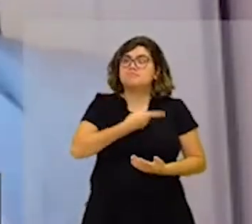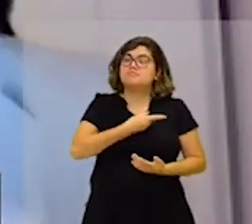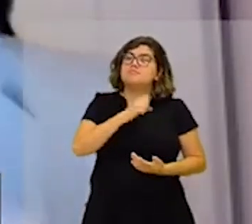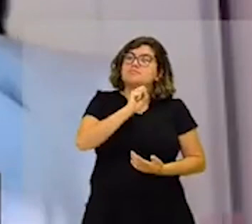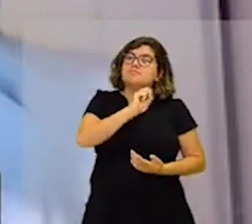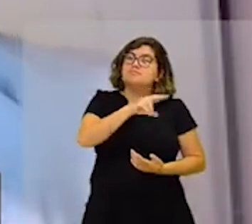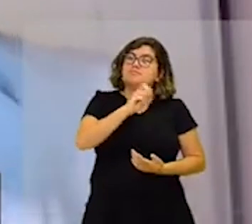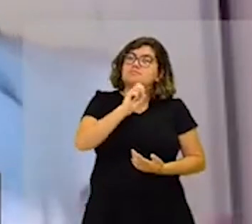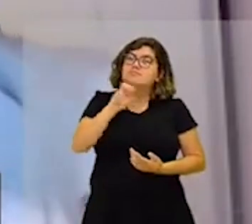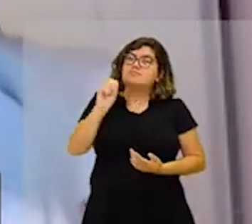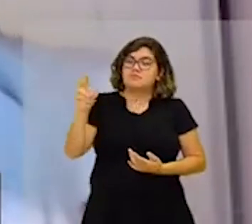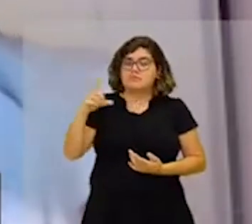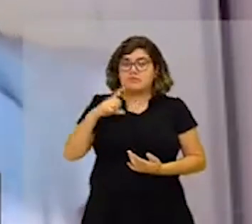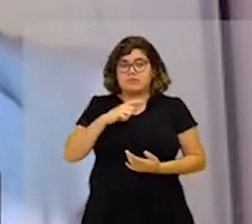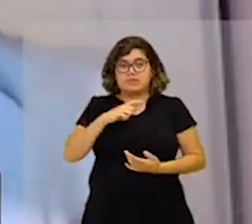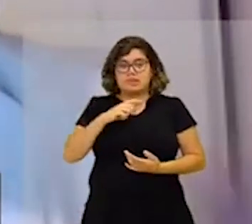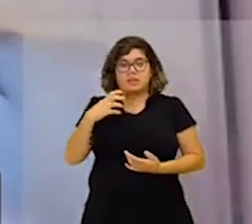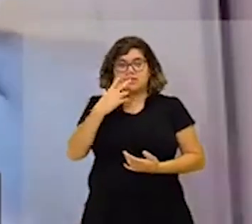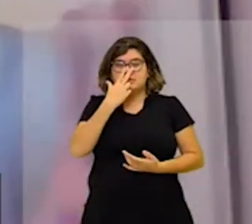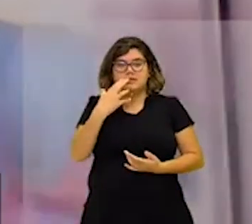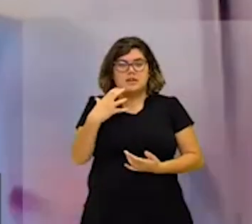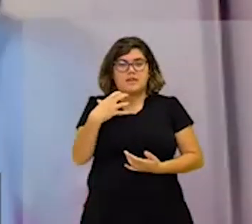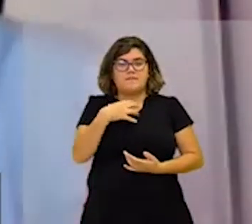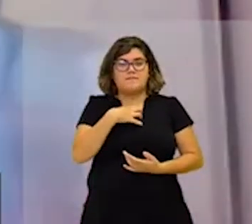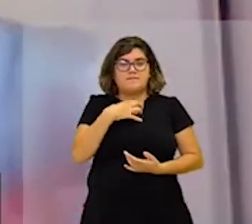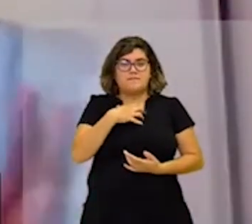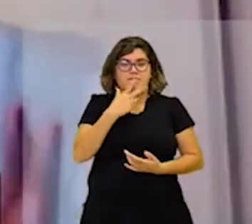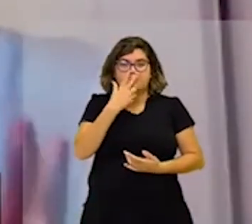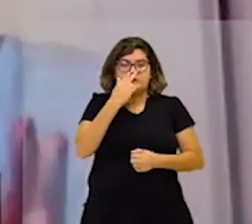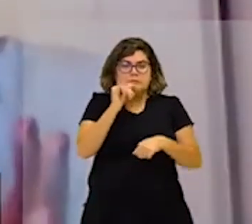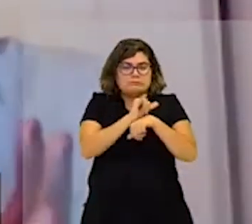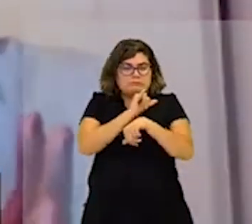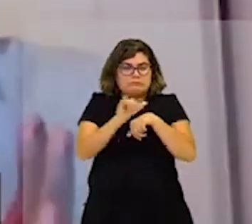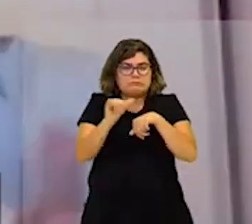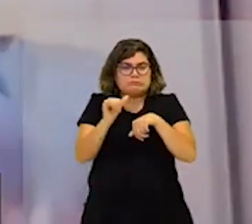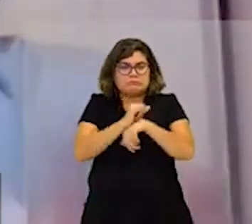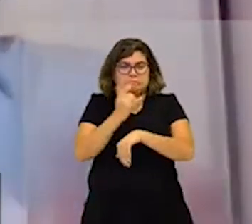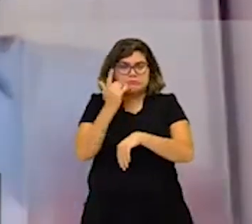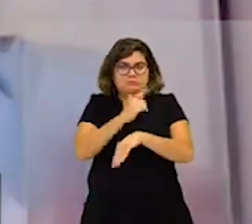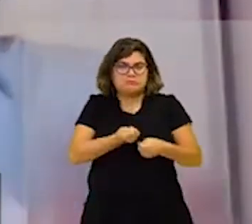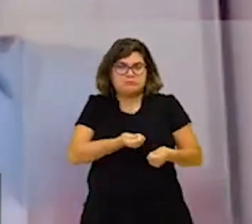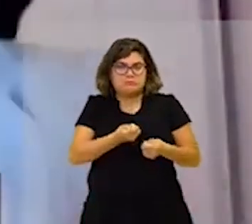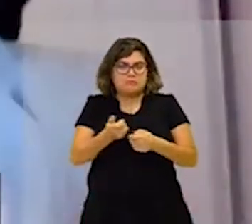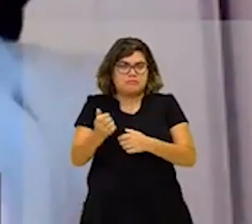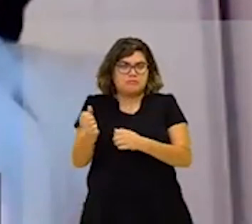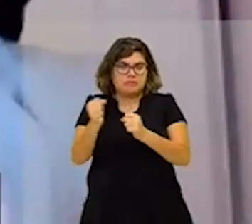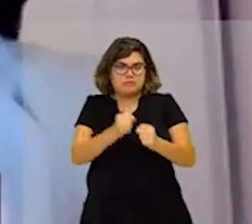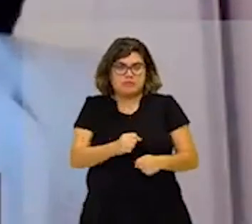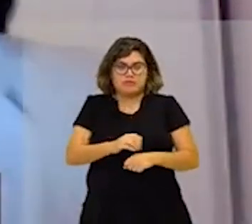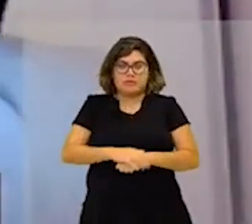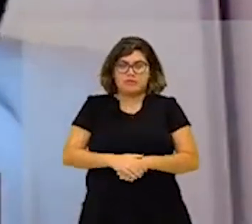essas formas essa essas maneiras de compensação do Poder né a meritocracia e chefe no país que